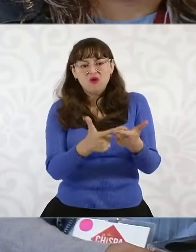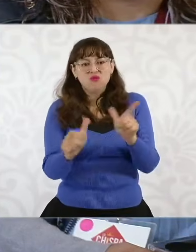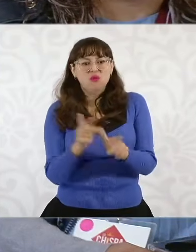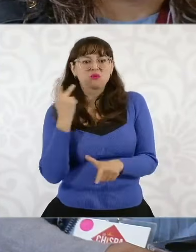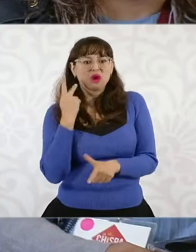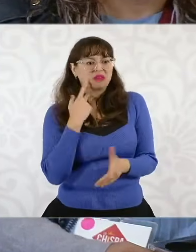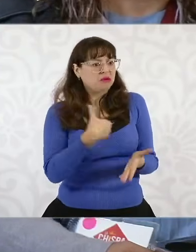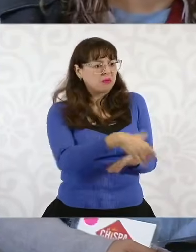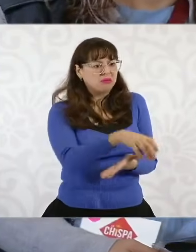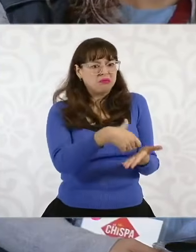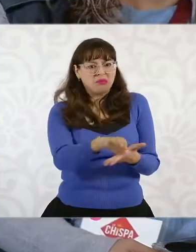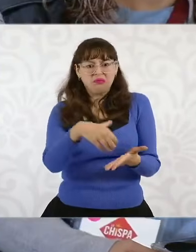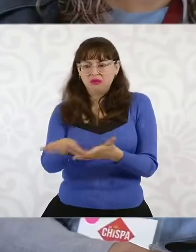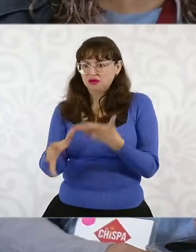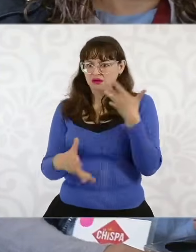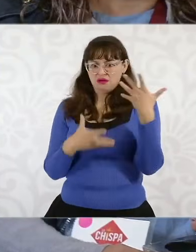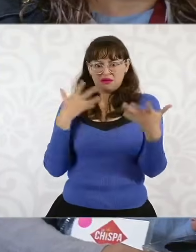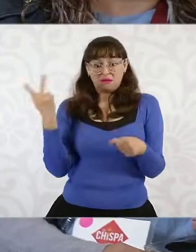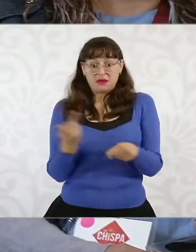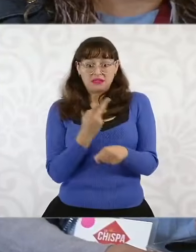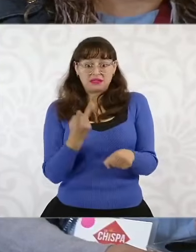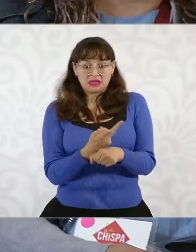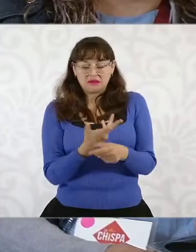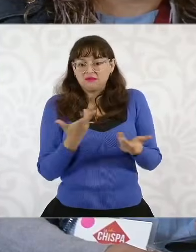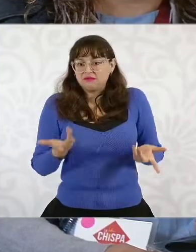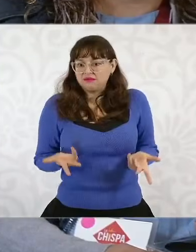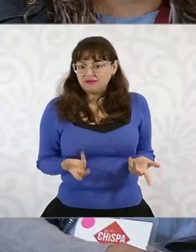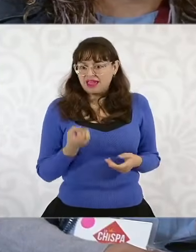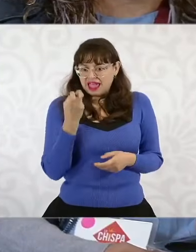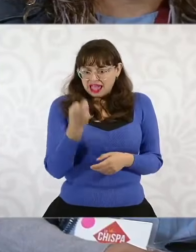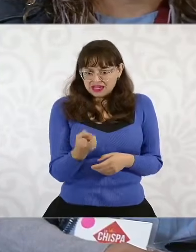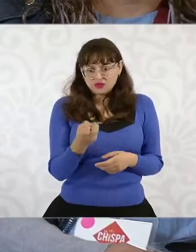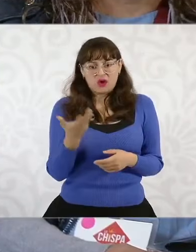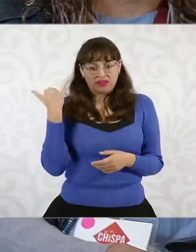polémica este tema porque obviamente Morena pues buscaba el que fuera hubiera austeridad en el tema